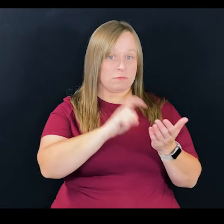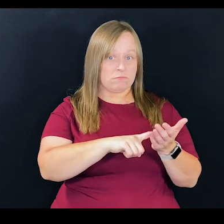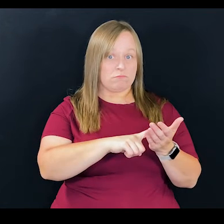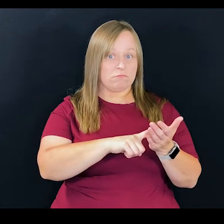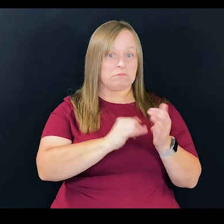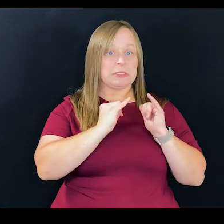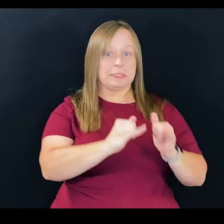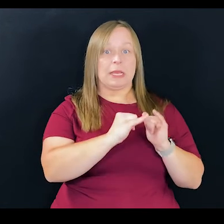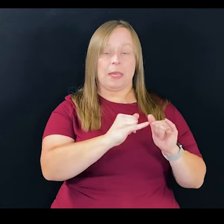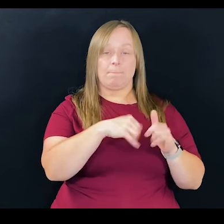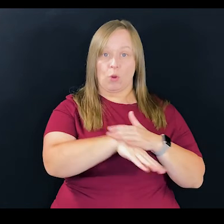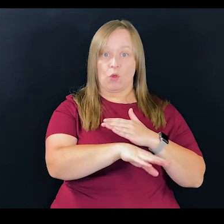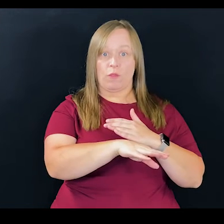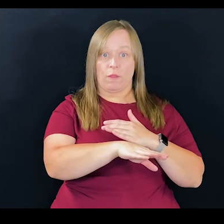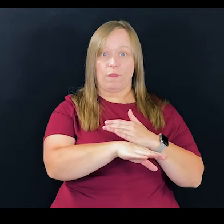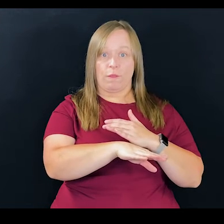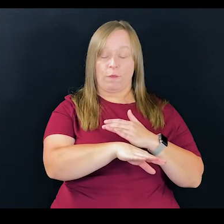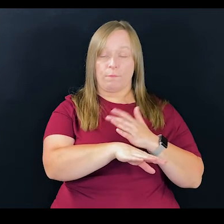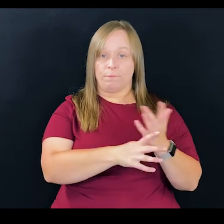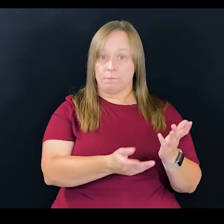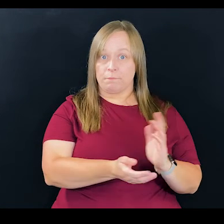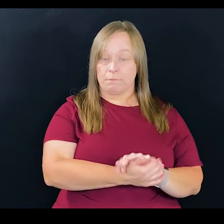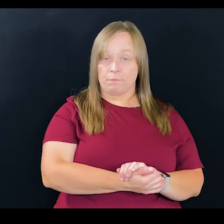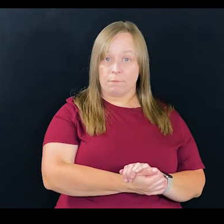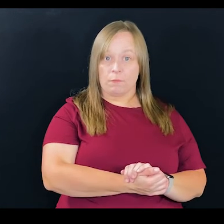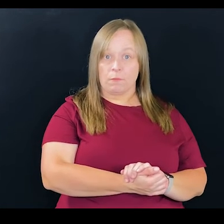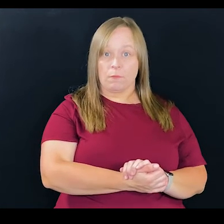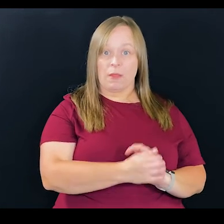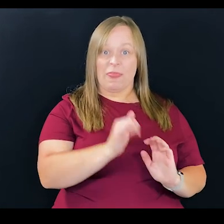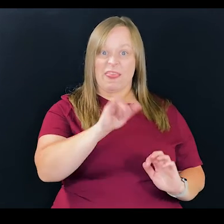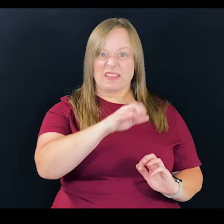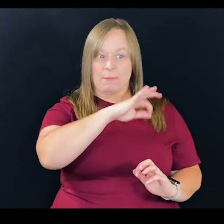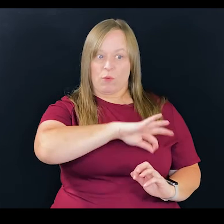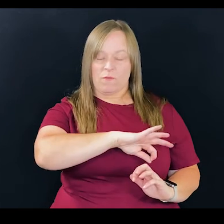es a la que... la identidad que me dieron cuando yo nací.